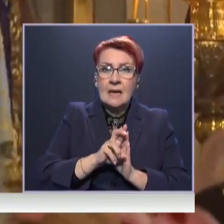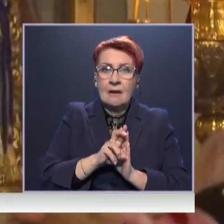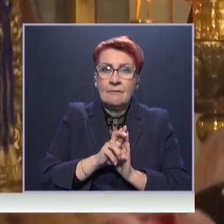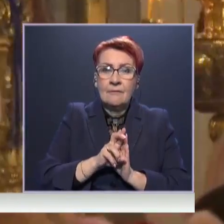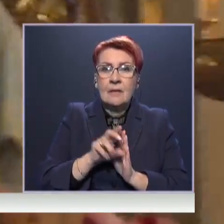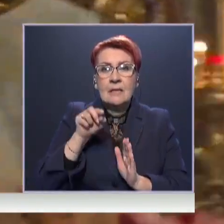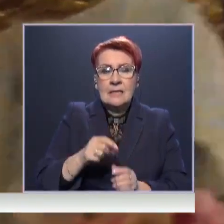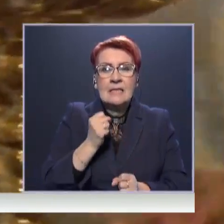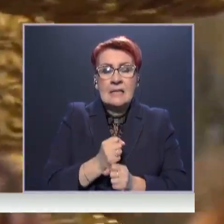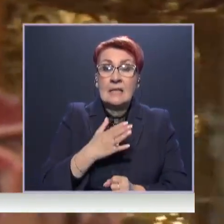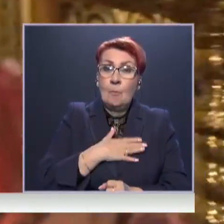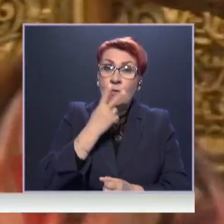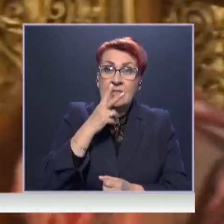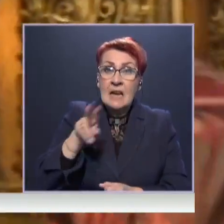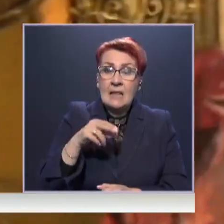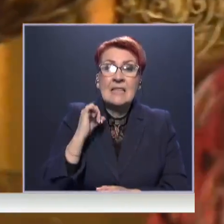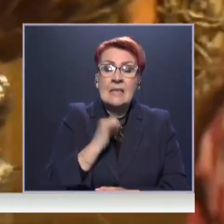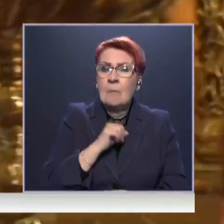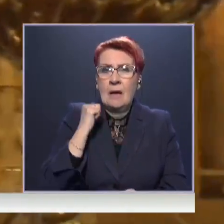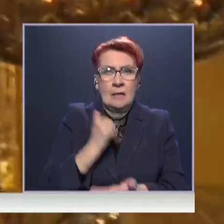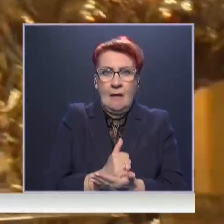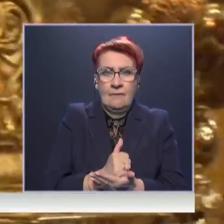делает на мой взгляд самое главное оно объединяет